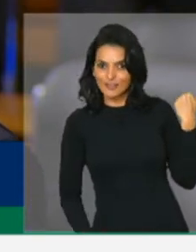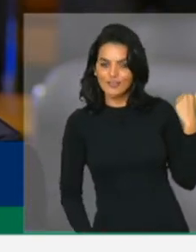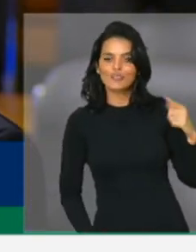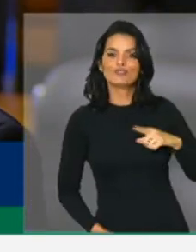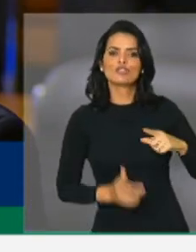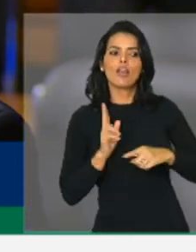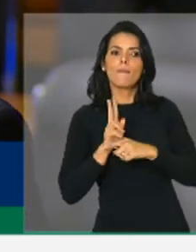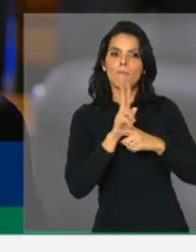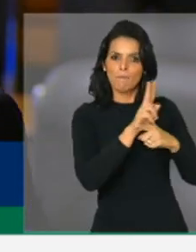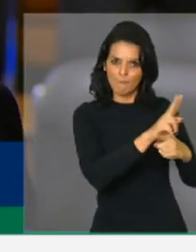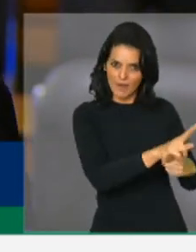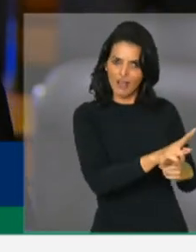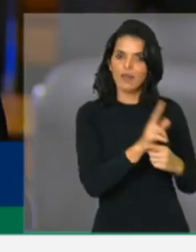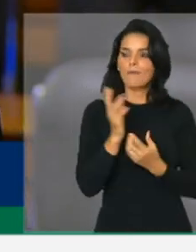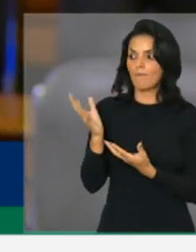GARANTIA FOI EXECUTADA. NESSE SENTIDO, INSISTIMOS... E